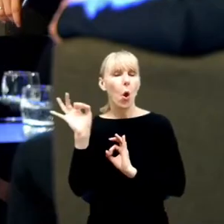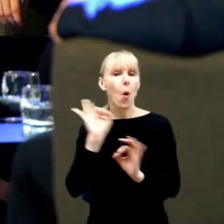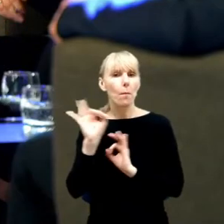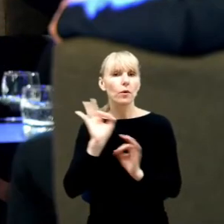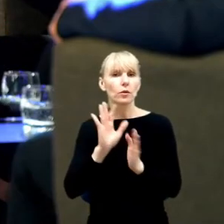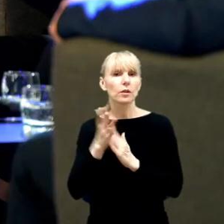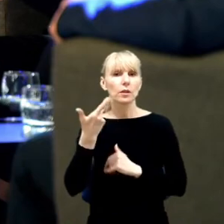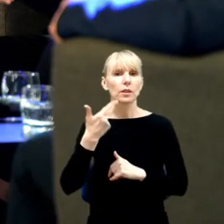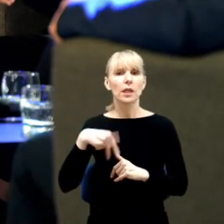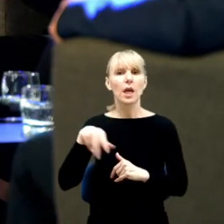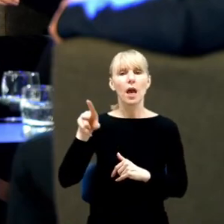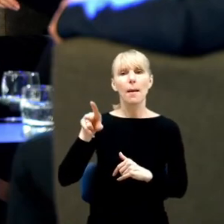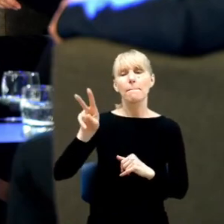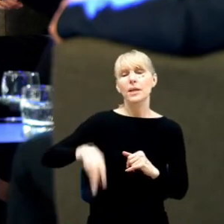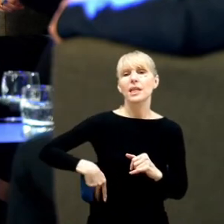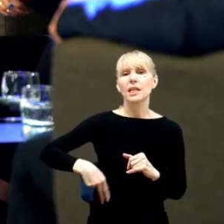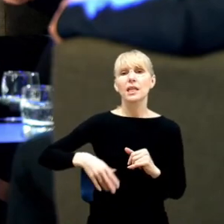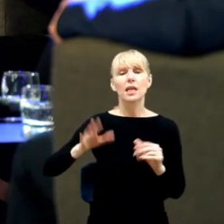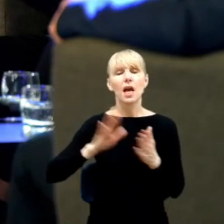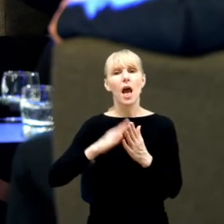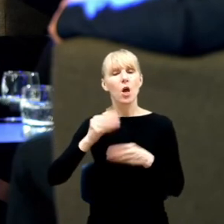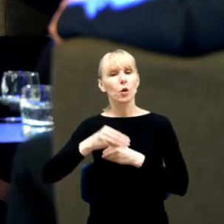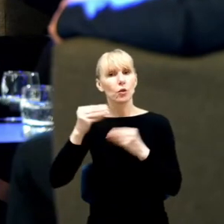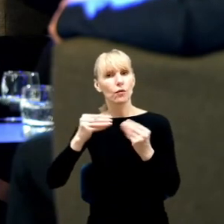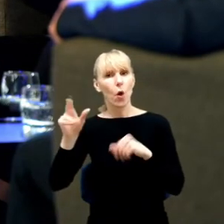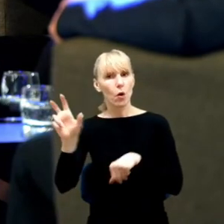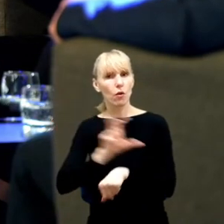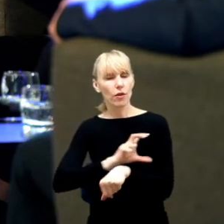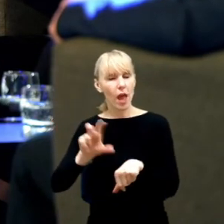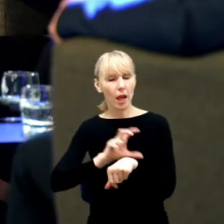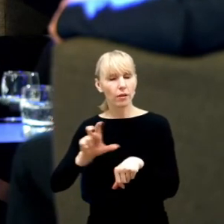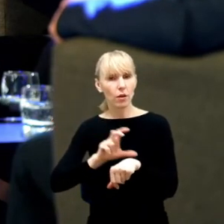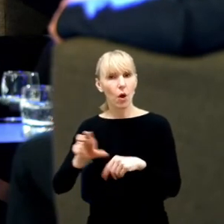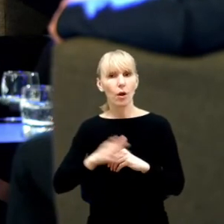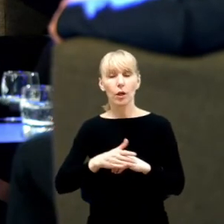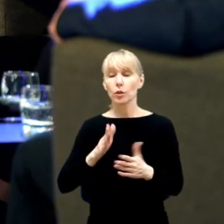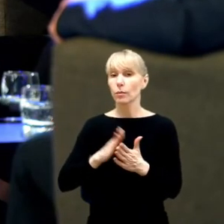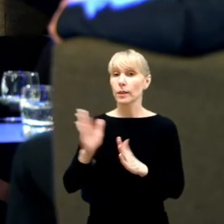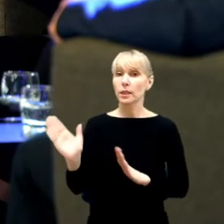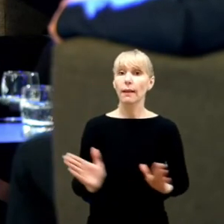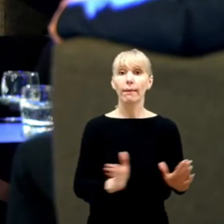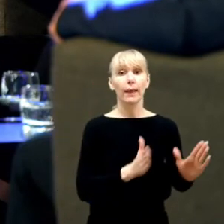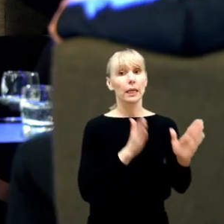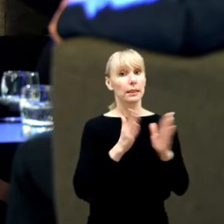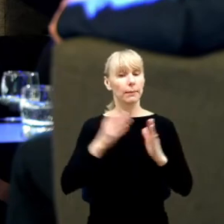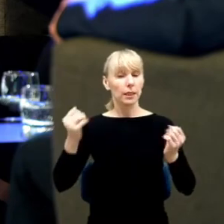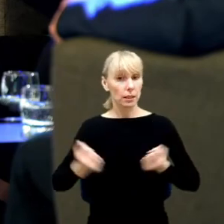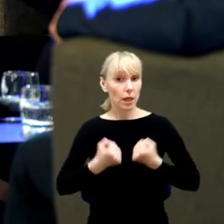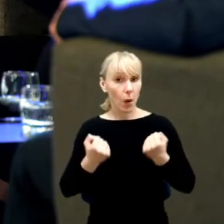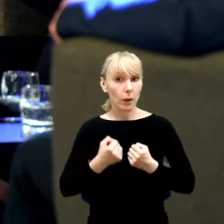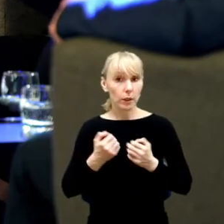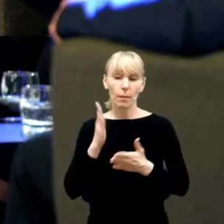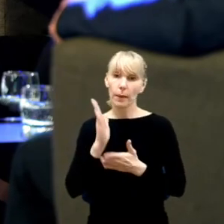o tym, że taki nabór będzie przeprowadzany. I to będzie kolejny instrument, który będzie uzupełniał to dofinansowanie.